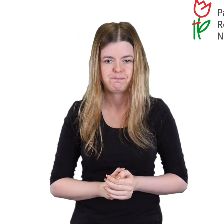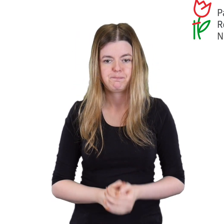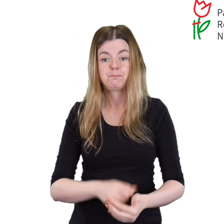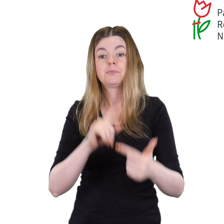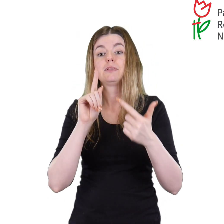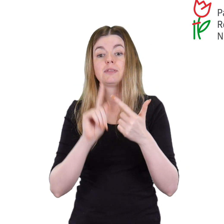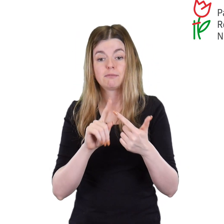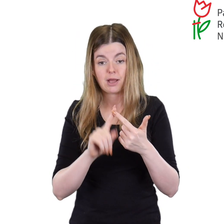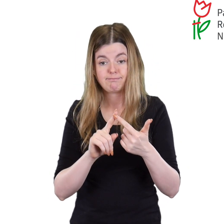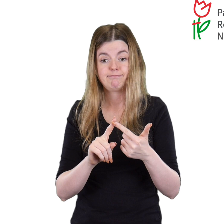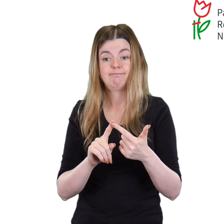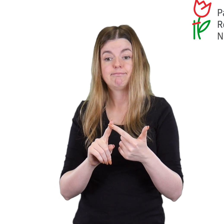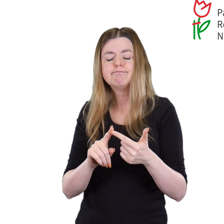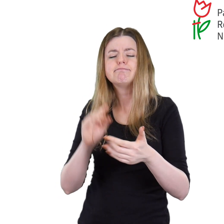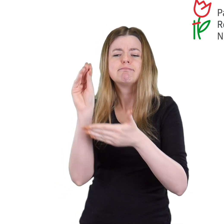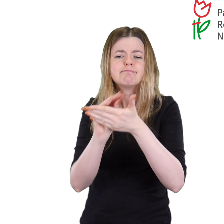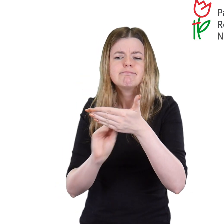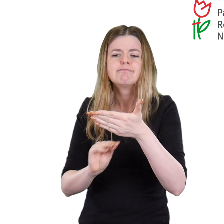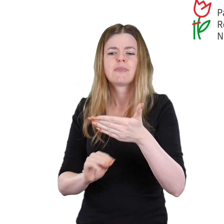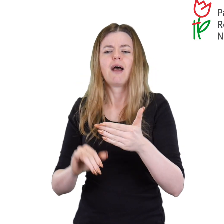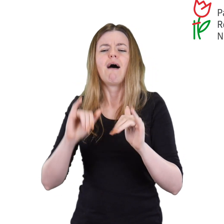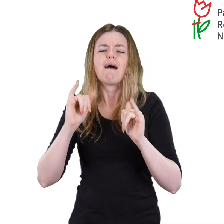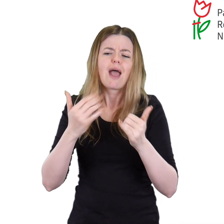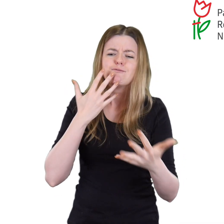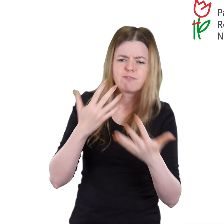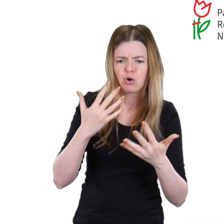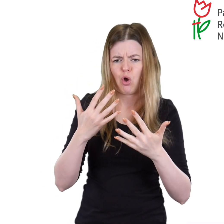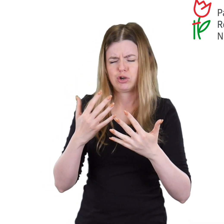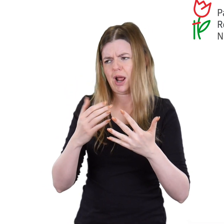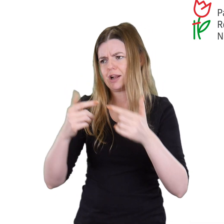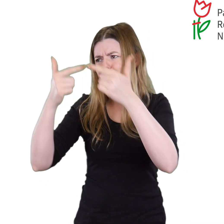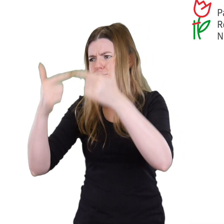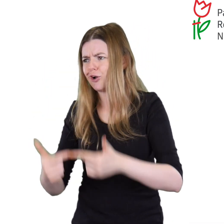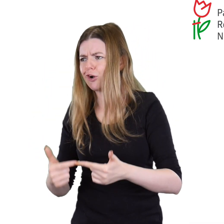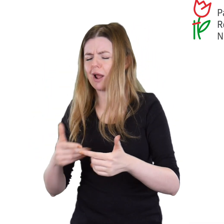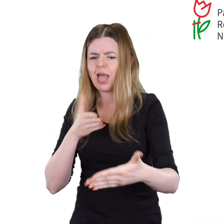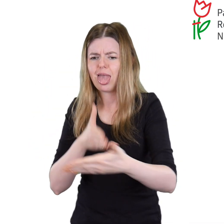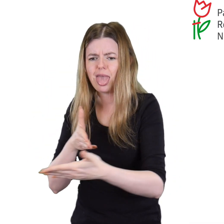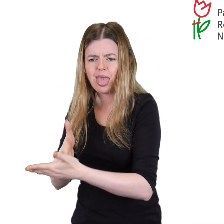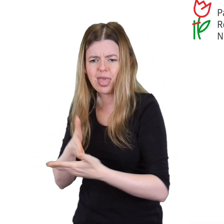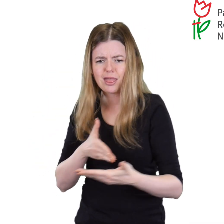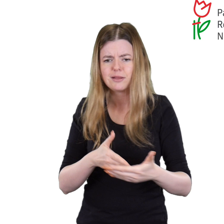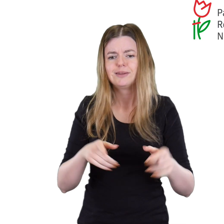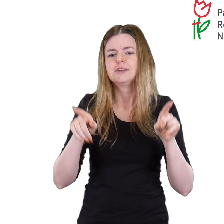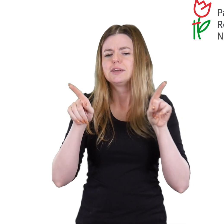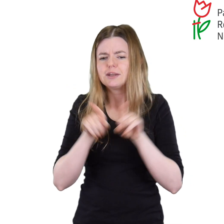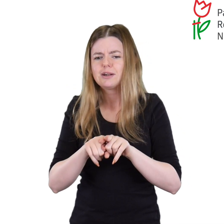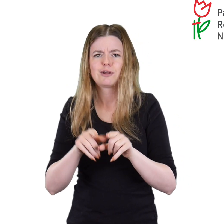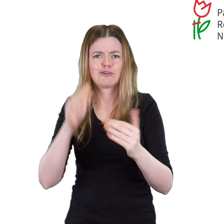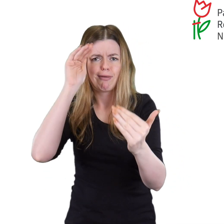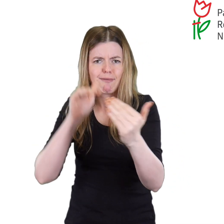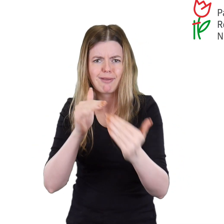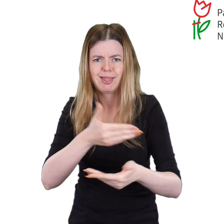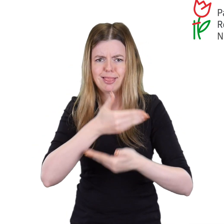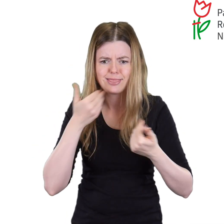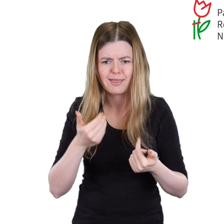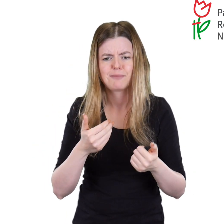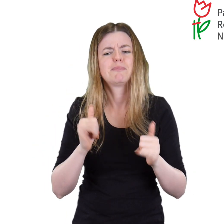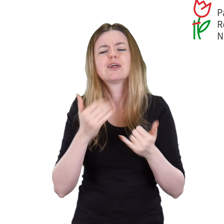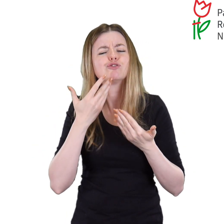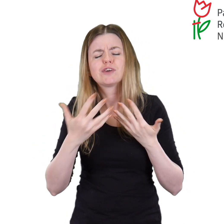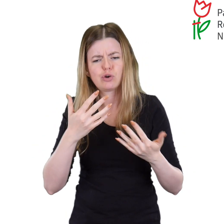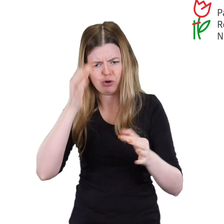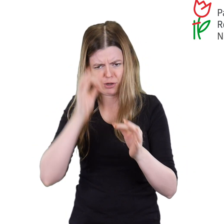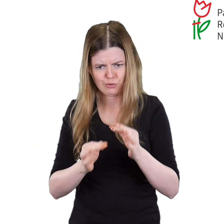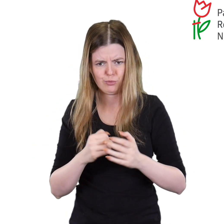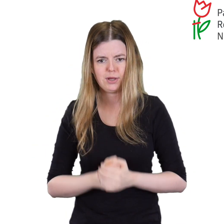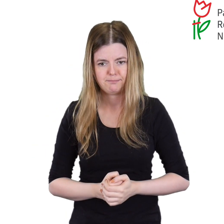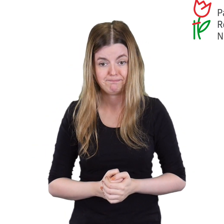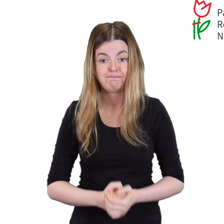2. napisz, jakie bariery utrudniają lub uniemożliwiają Ci dostęp do naszej strony internetowej lub aplikacji,